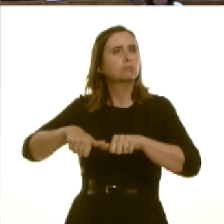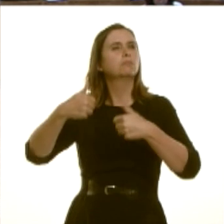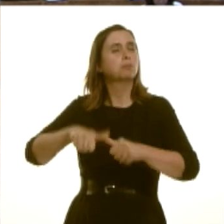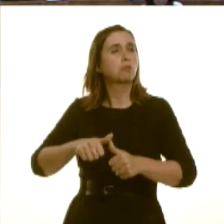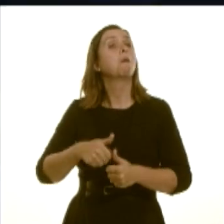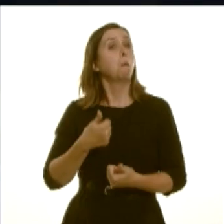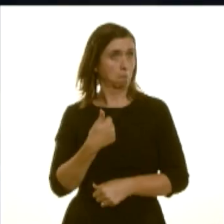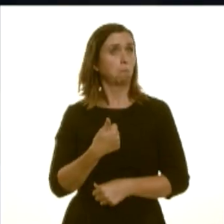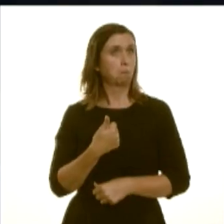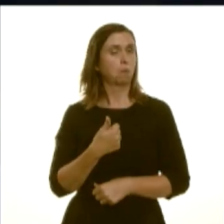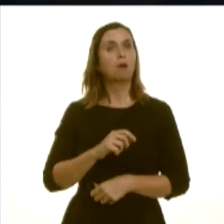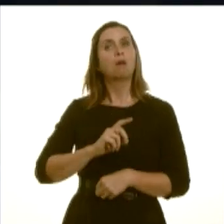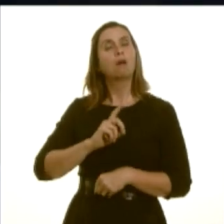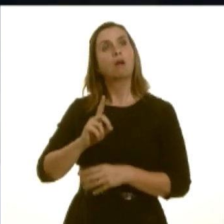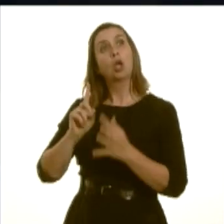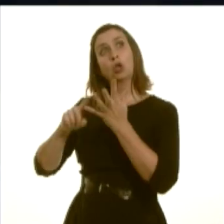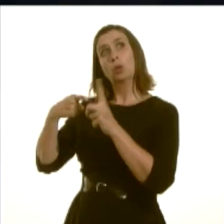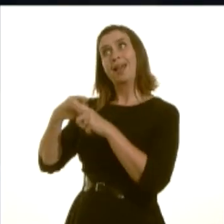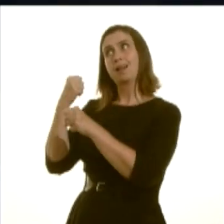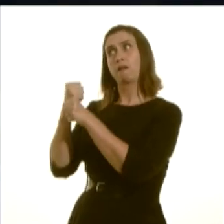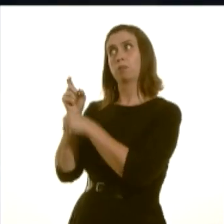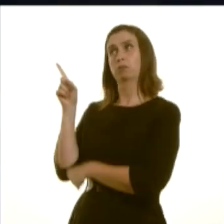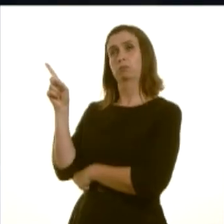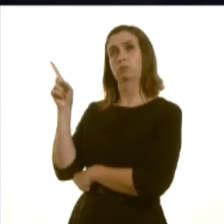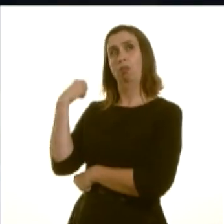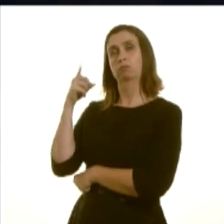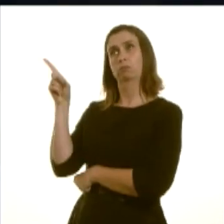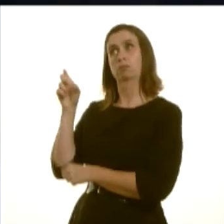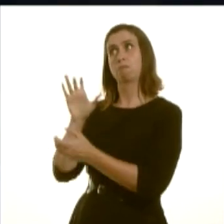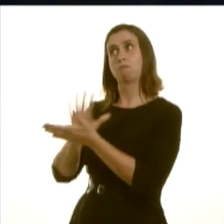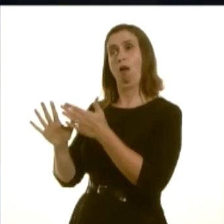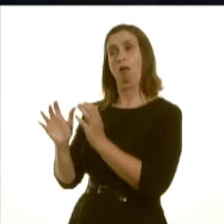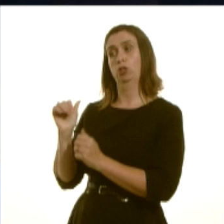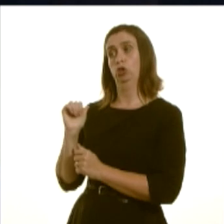eleni, ymestynnodd Llywodraeth Prydain y ddarpariaeth o ran y ‘pupil premium’ i blant o dan